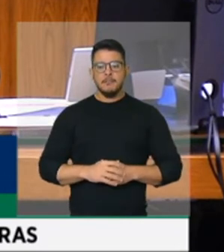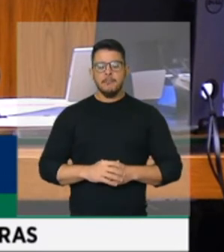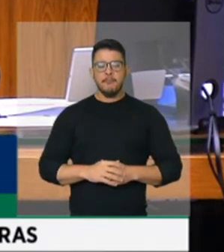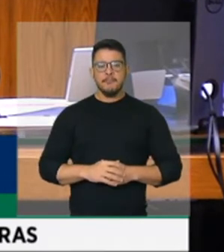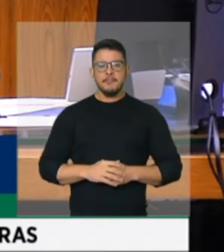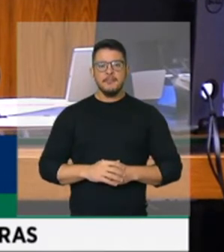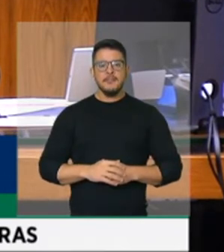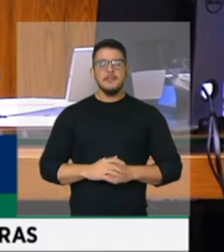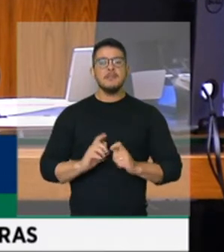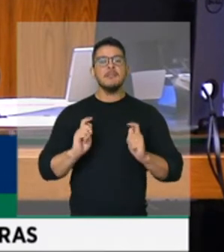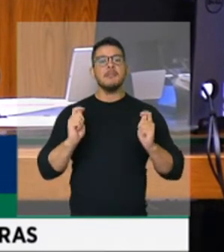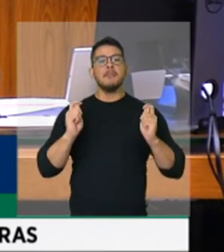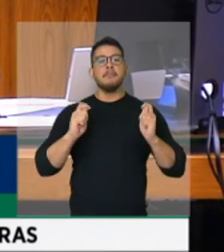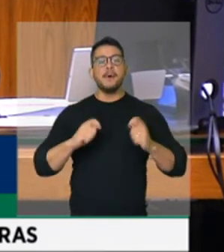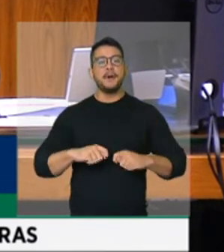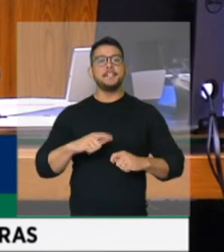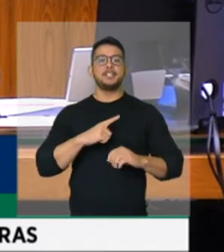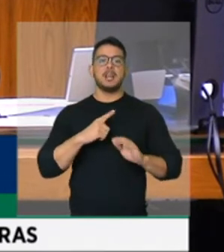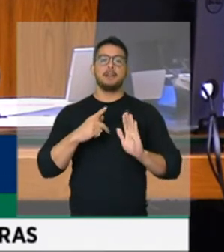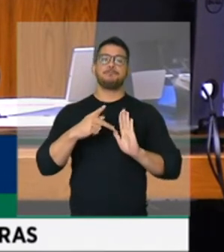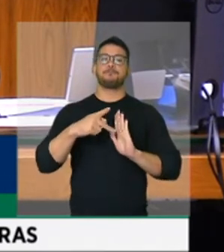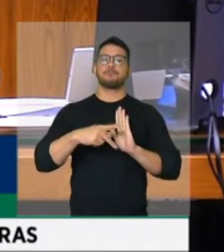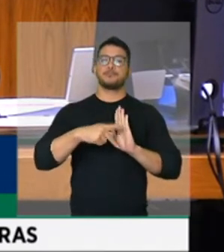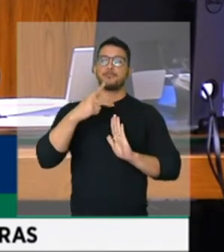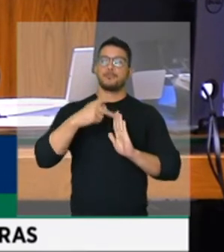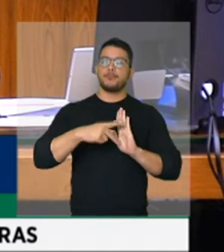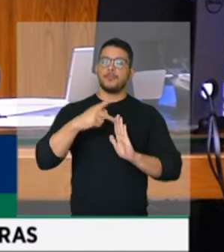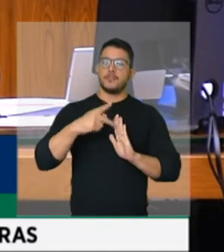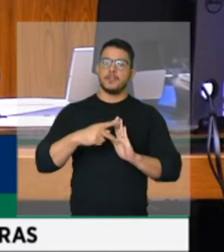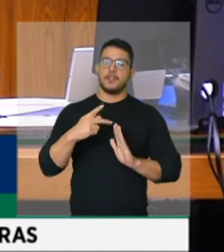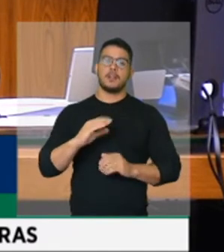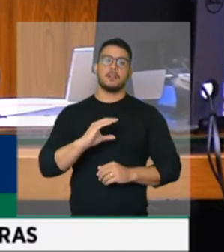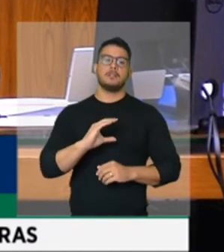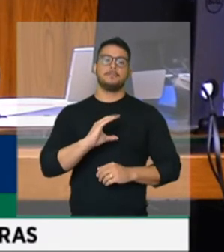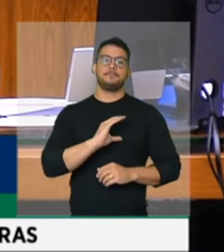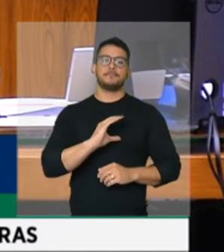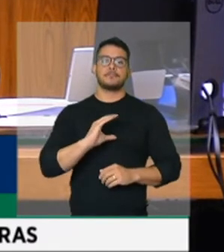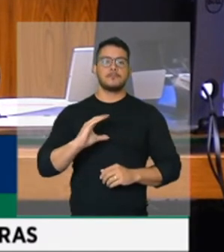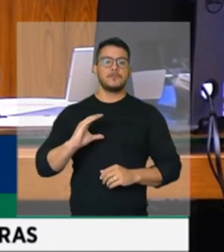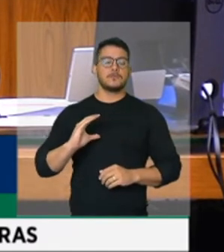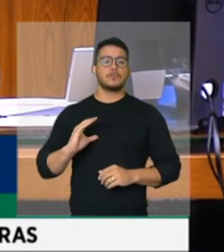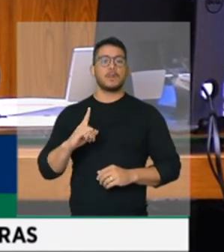FEDERAL FICANDO EXCEPCIONALMENTE AUTORIZADA EMISSÃO DE PARECER EM SUBSTITUIÇÃO A COMISSÃO MISTA POR PARLAMENTAR DE CADA UMA DAS CASAS DESIGNADO DE